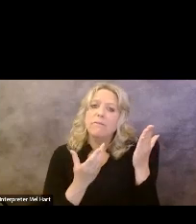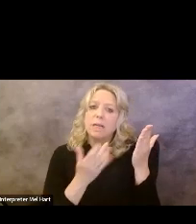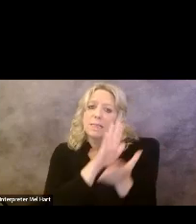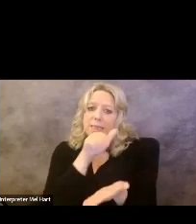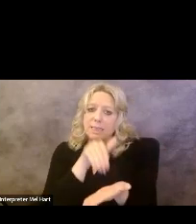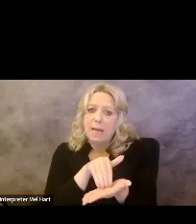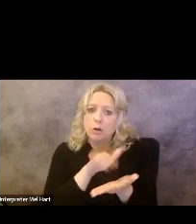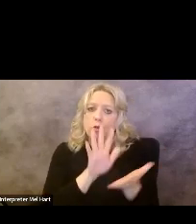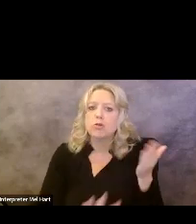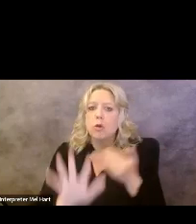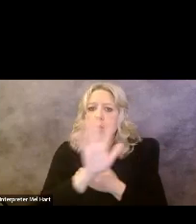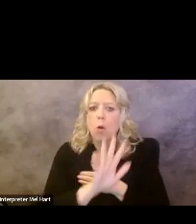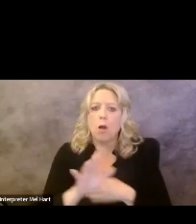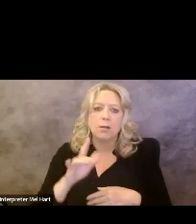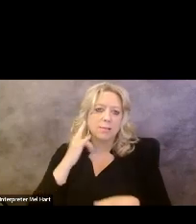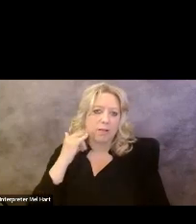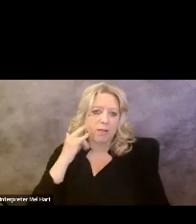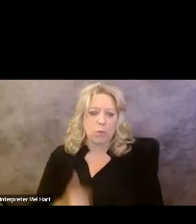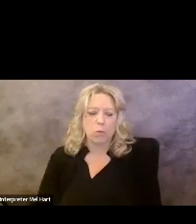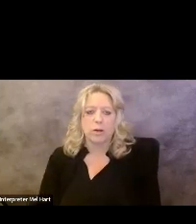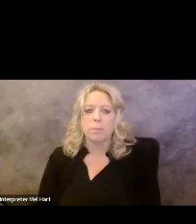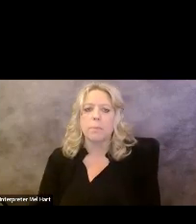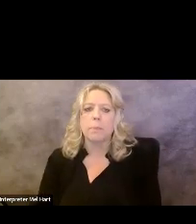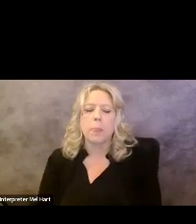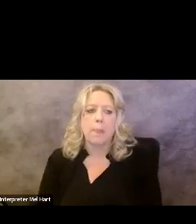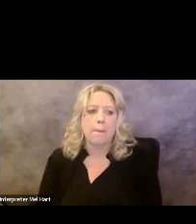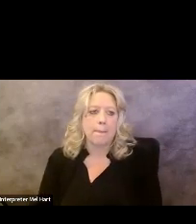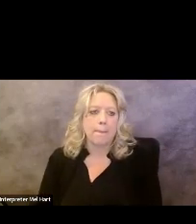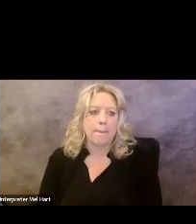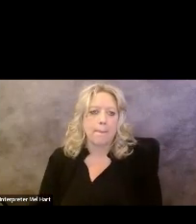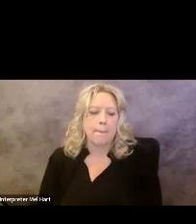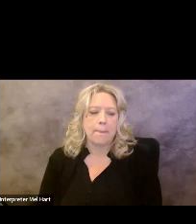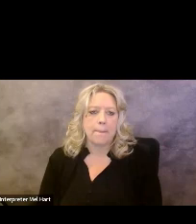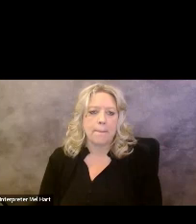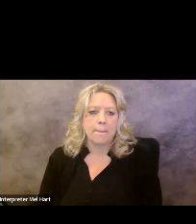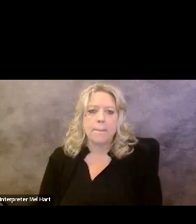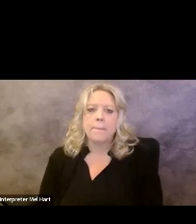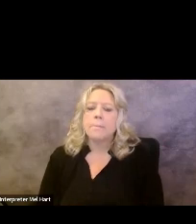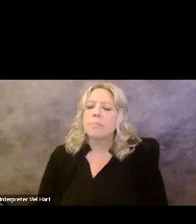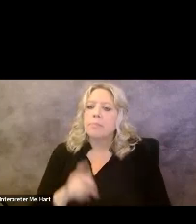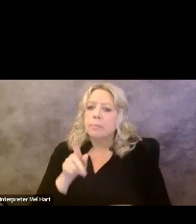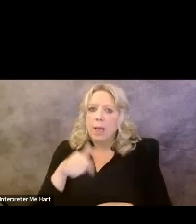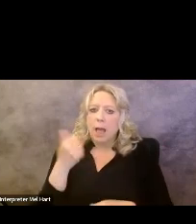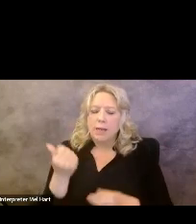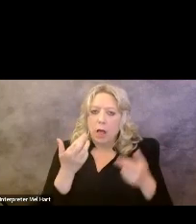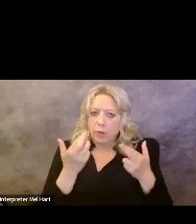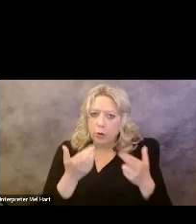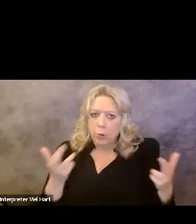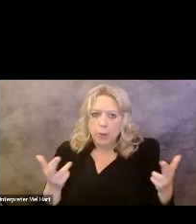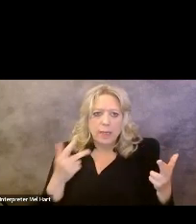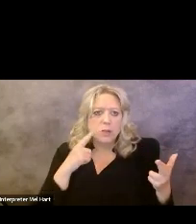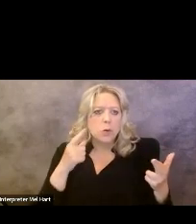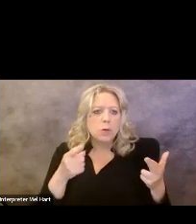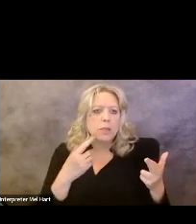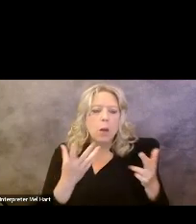siguiente diapositiva, otro recurso que me gustaría destacar es a través de nuestro sitio web de semillas de asociación,